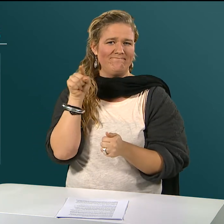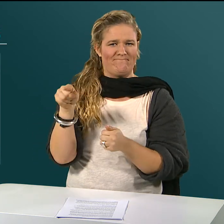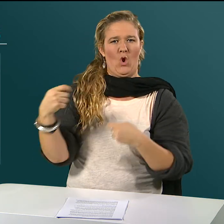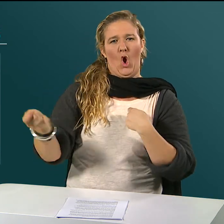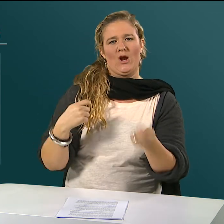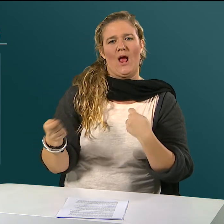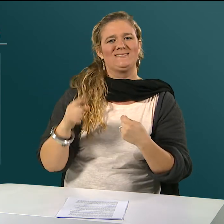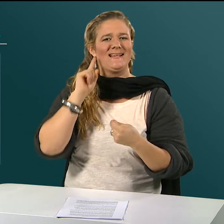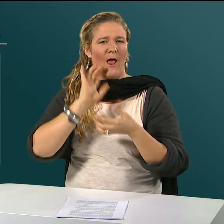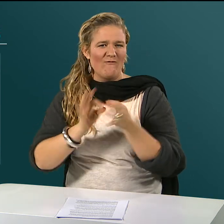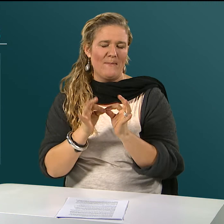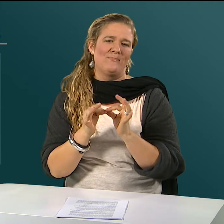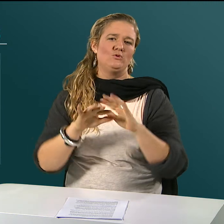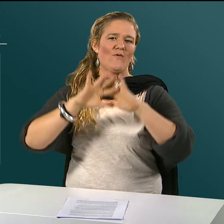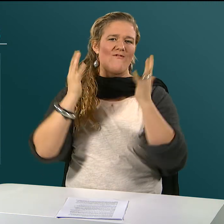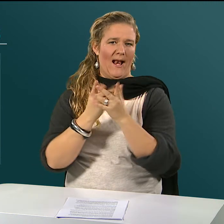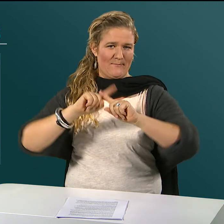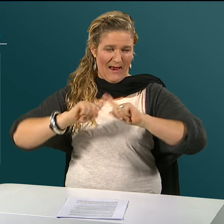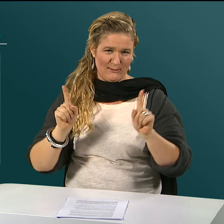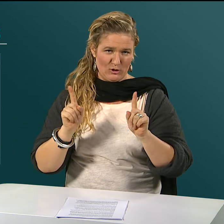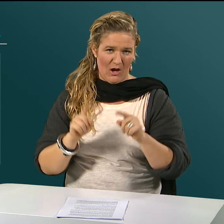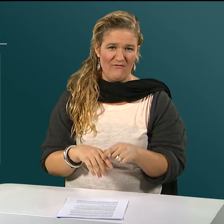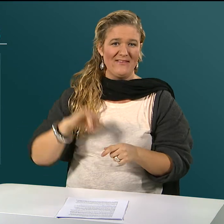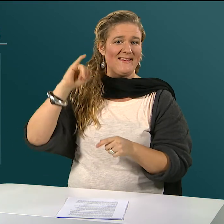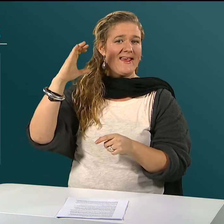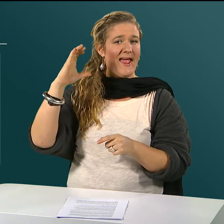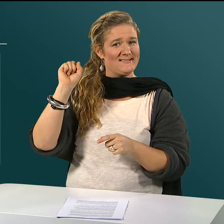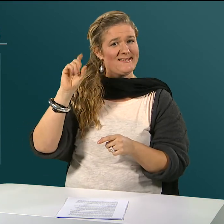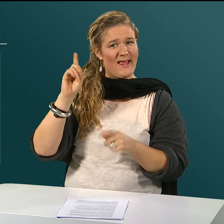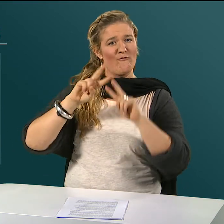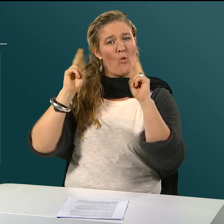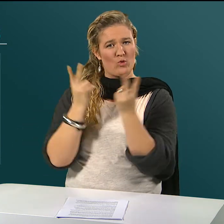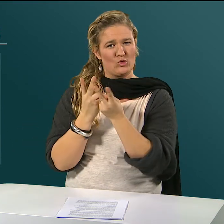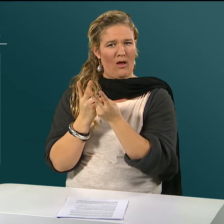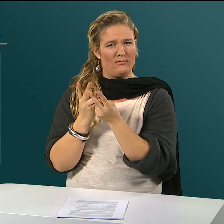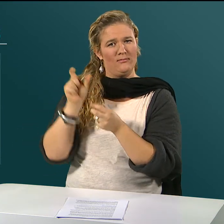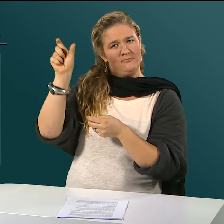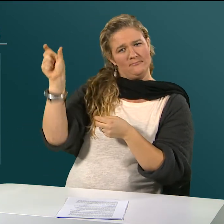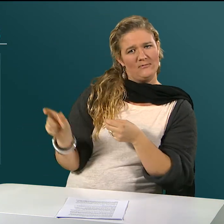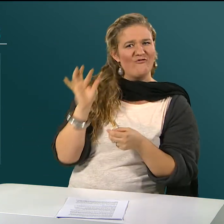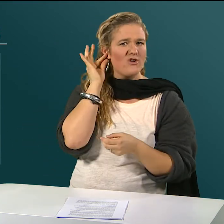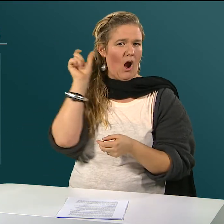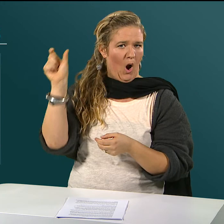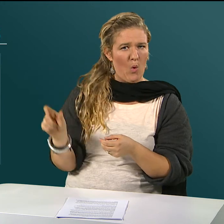Organisatoren der Deaflympics und Weltmeisterschaften, liess kürzlich durch sein Vorstandsmitglied